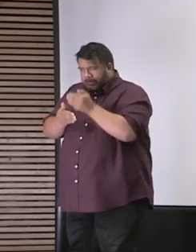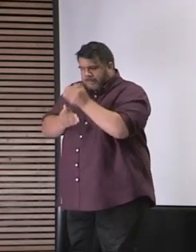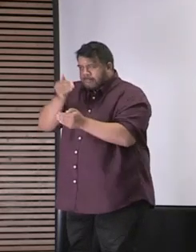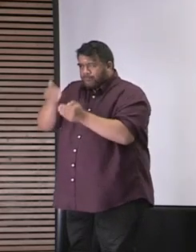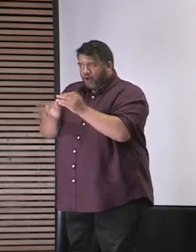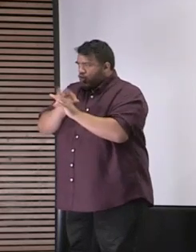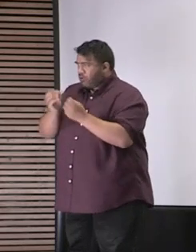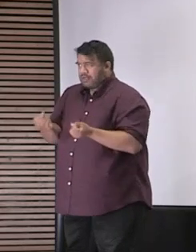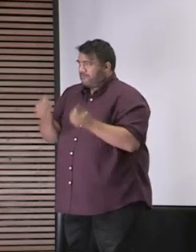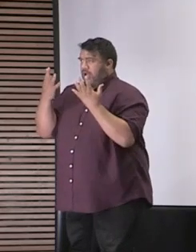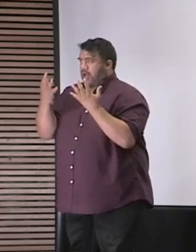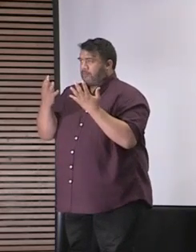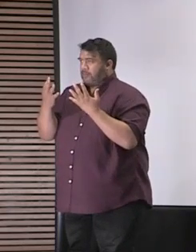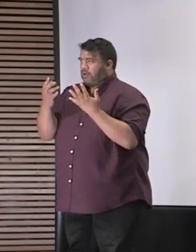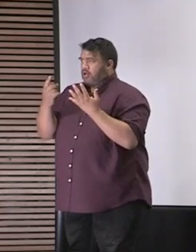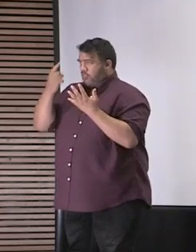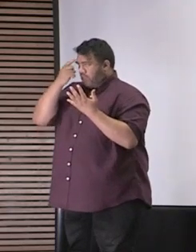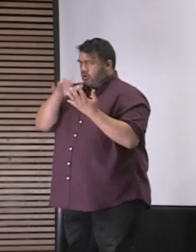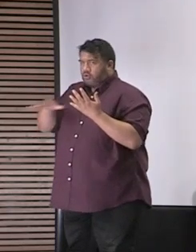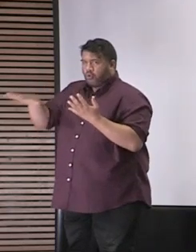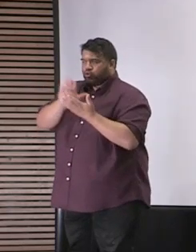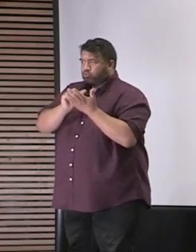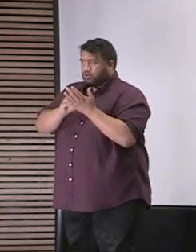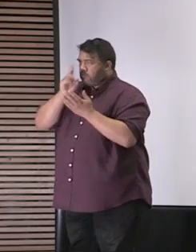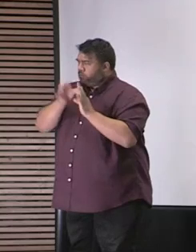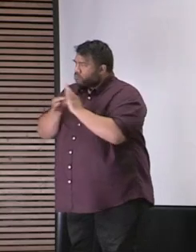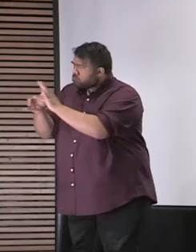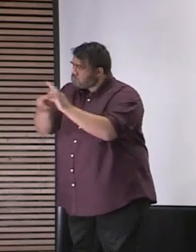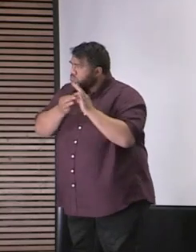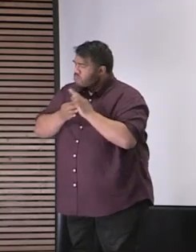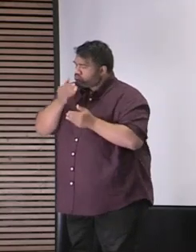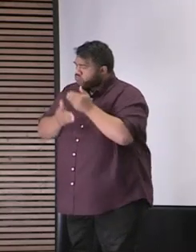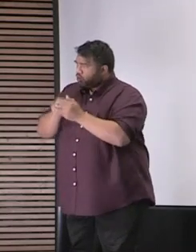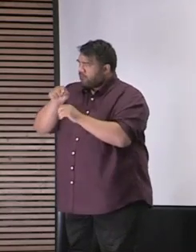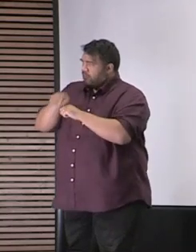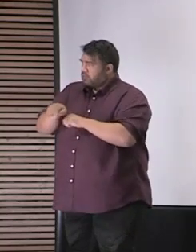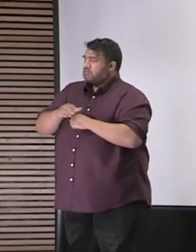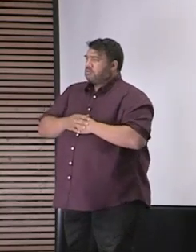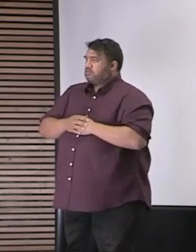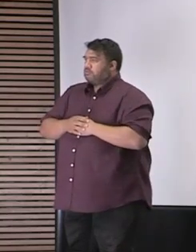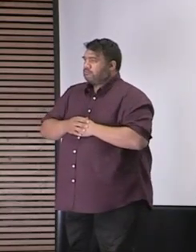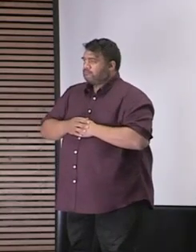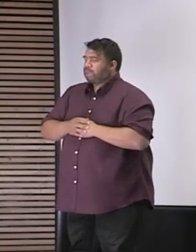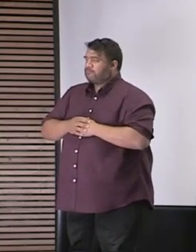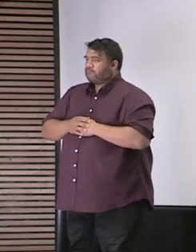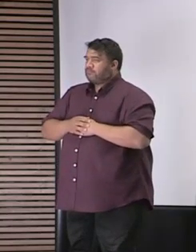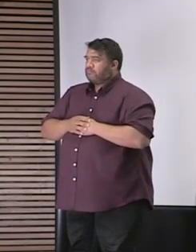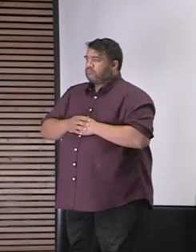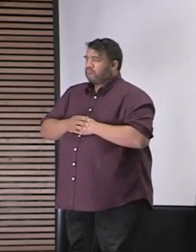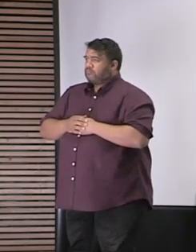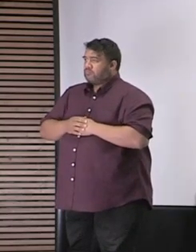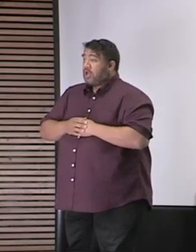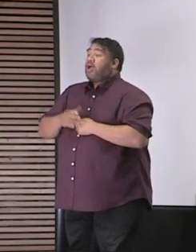diferencia. Ahora es el momento,